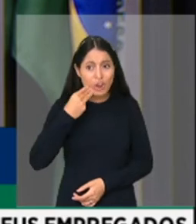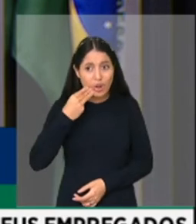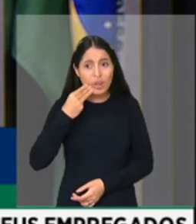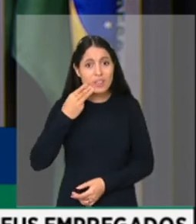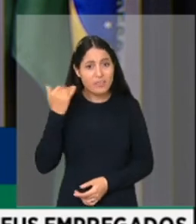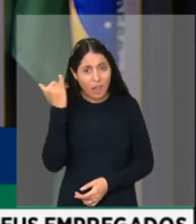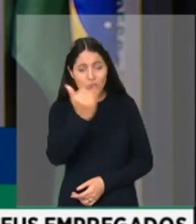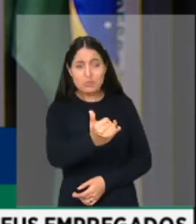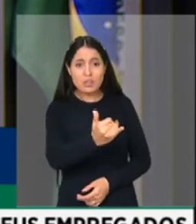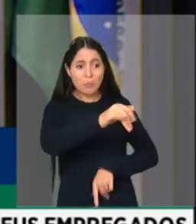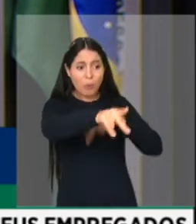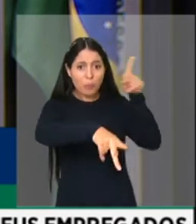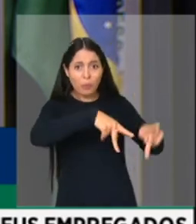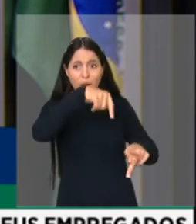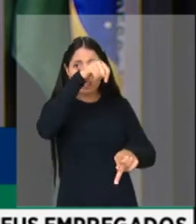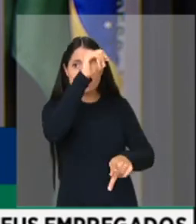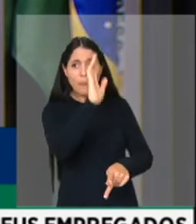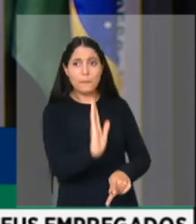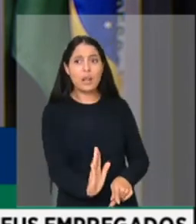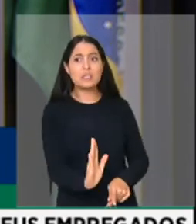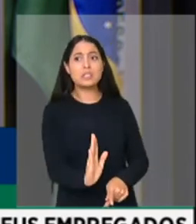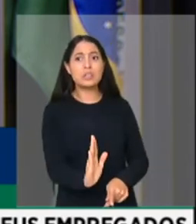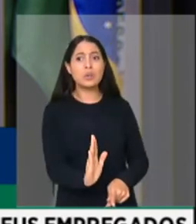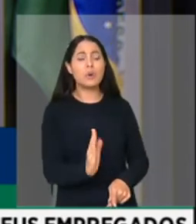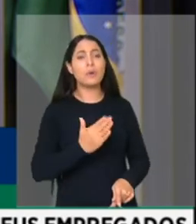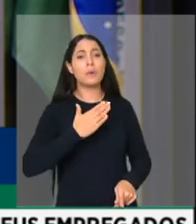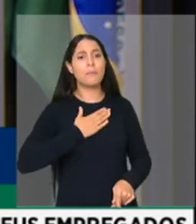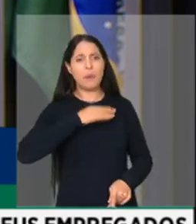CHAME A SOCIEDADE BRASILEIRA E DIGA: DEIXO DE LADO AS MINHAS CONVICÇÕES PESSOAIS PARA PENSAR NAS CONVICÇÕES DO